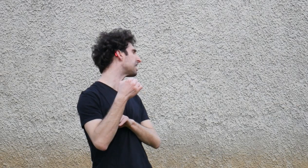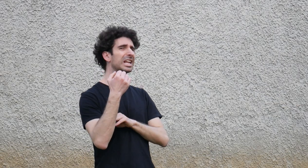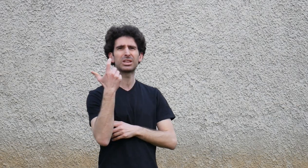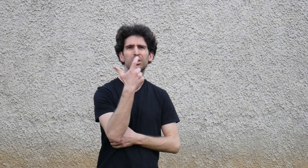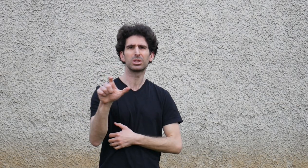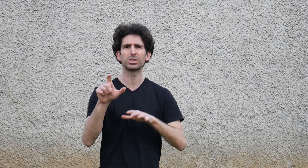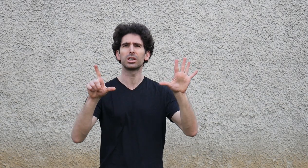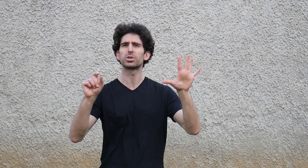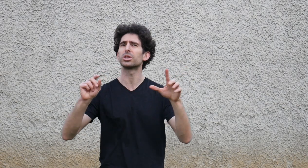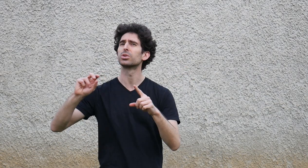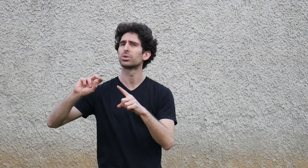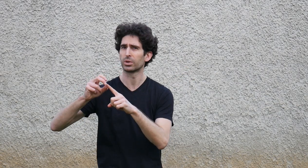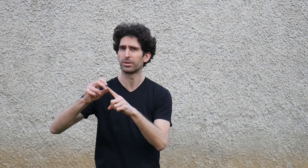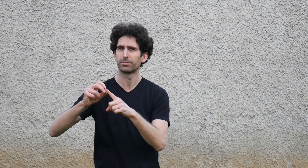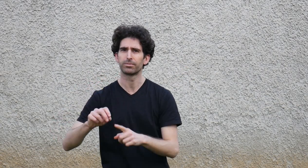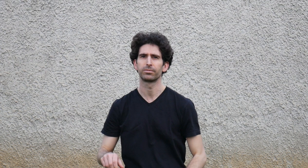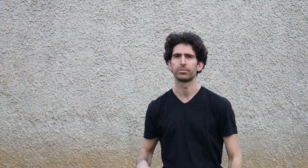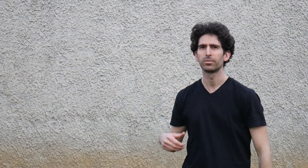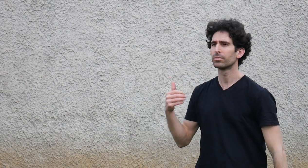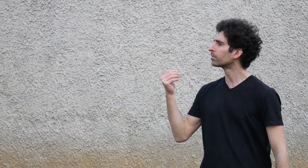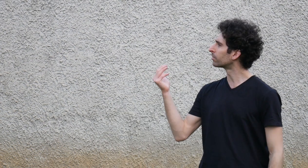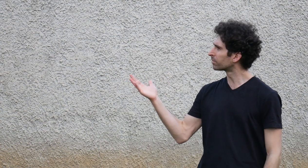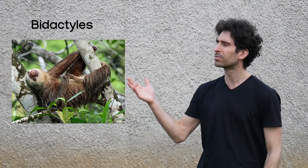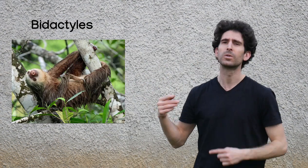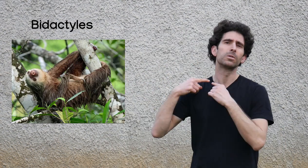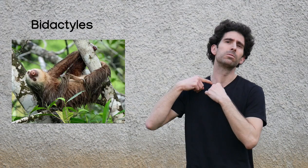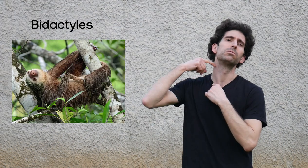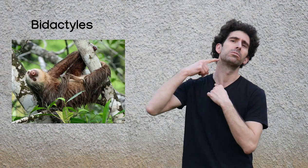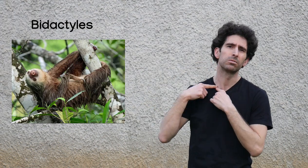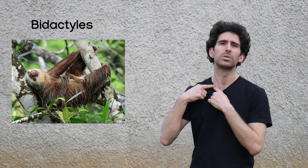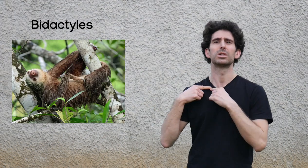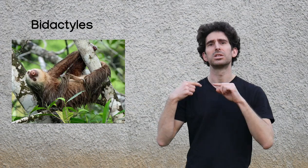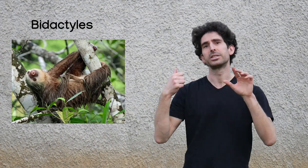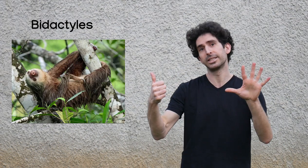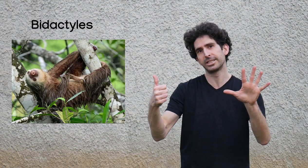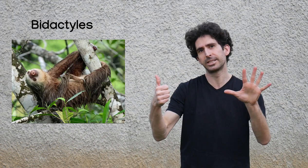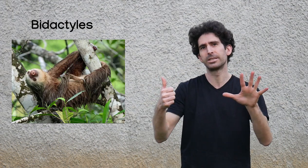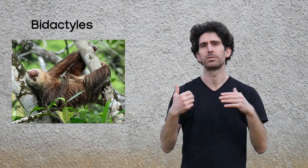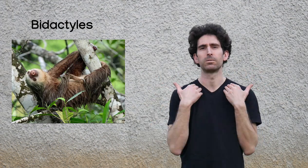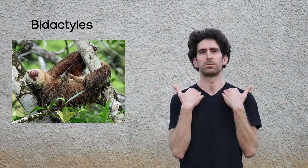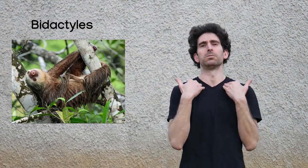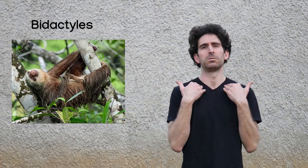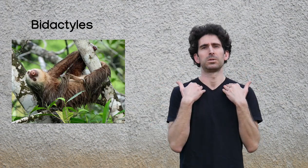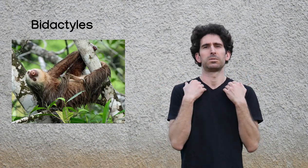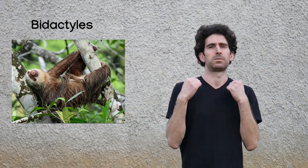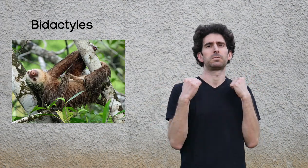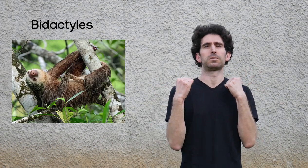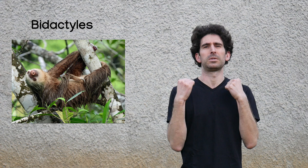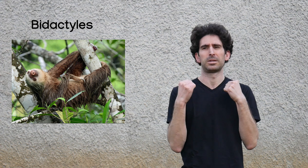de 270°. Les bidactyles ont six vertèbres cervicales qui limitent plus les mouvements.